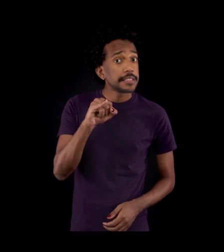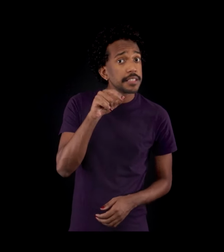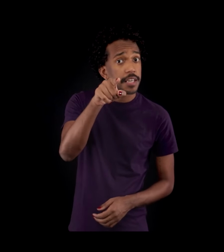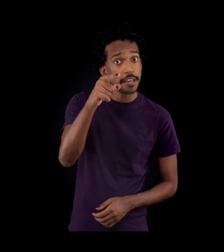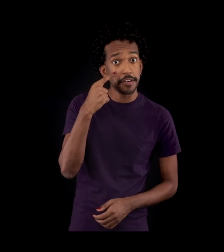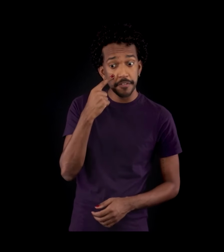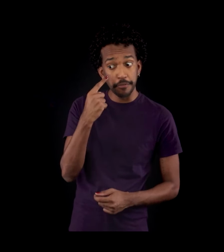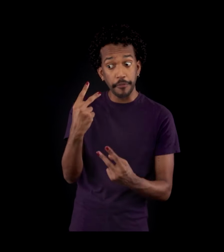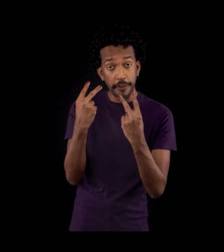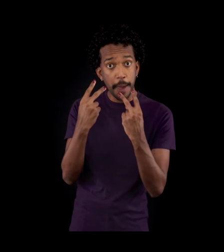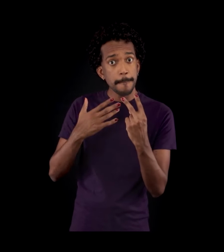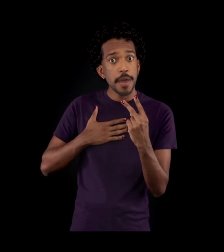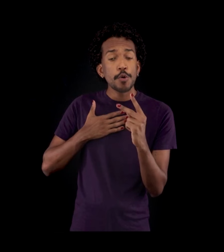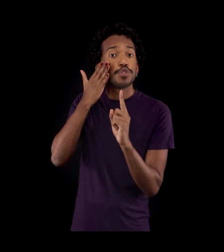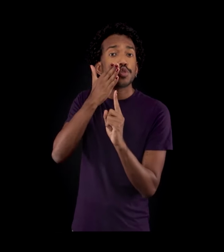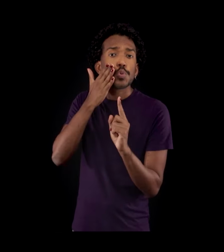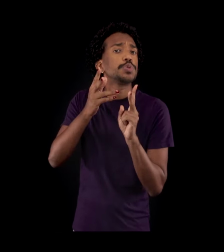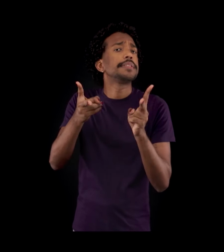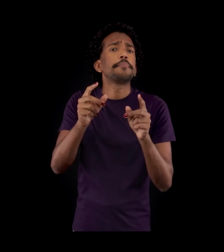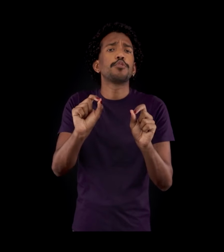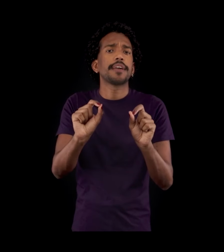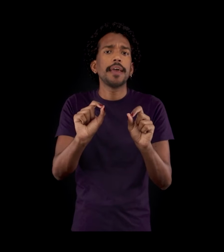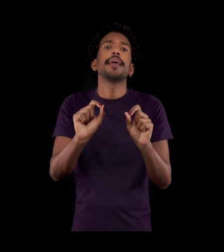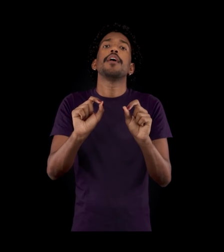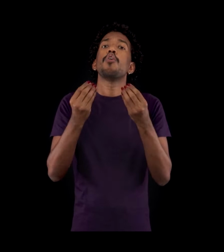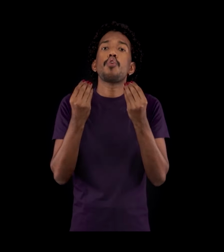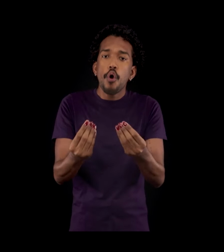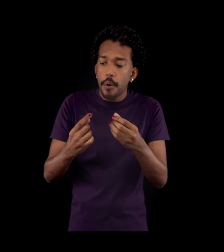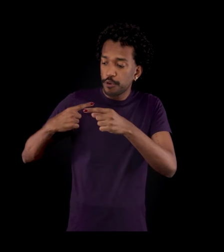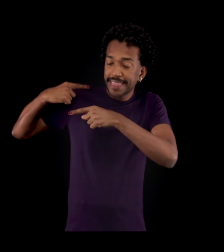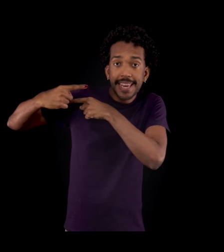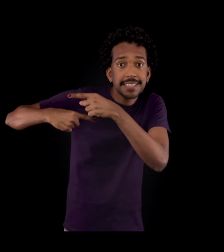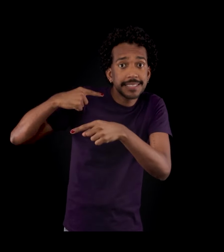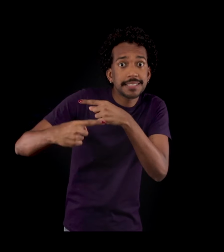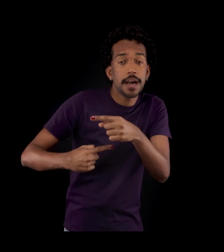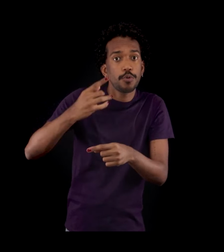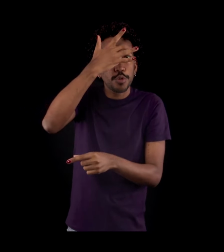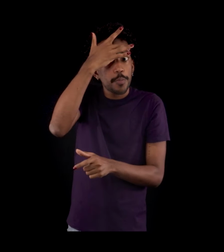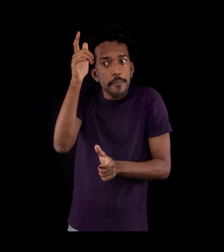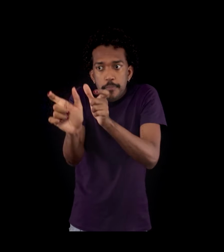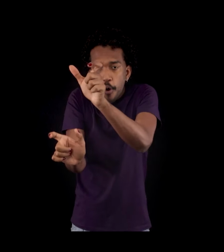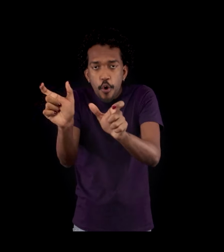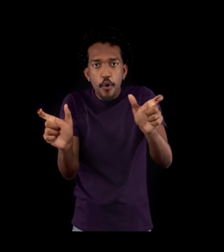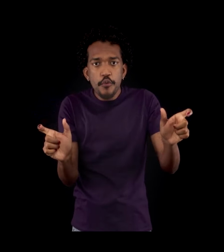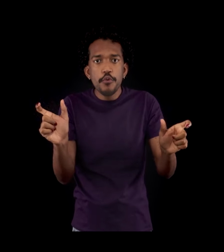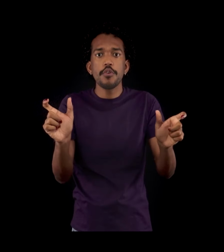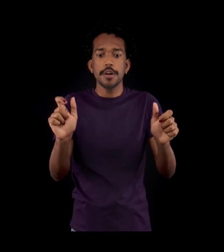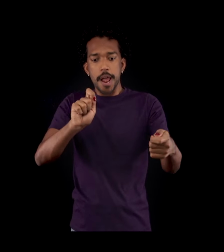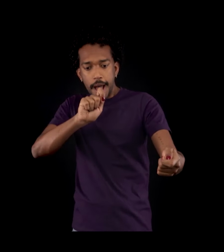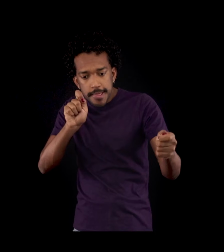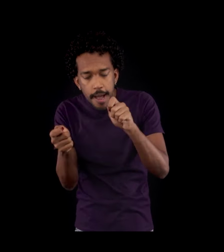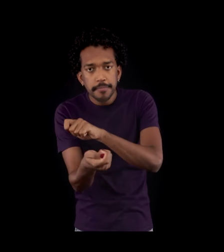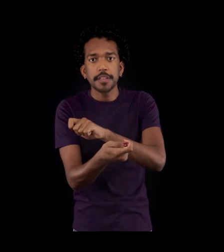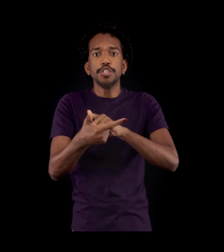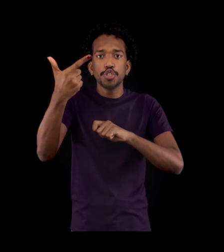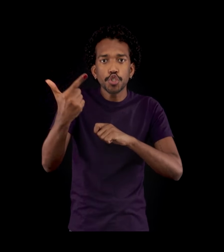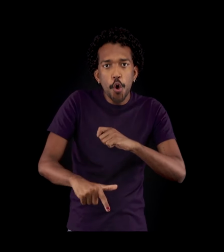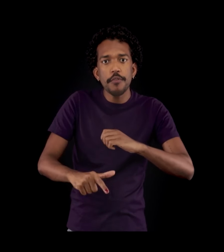como a tradição de um povo se reestrutura na contemporaneidade? Como ela pode ser reestruturada?